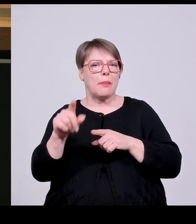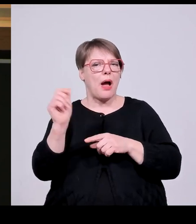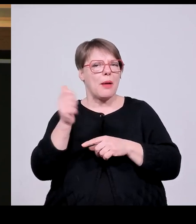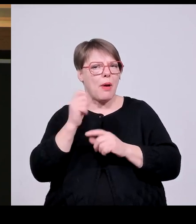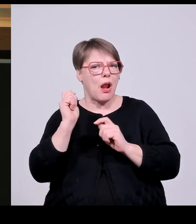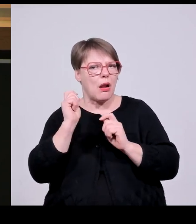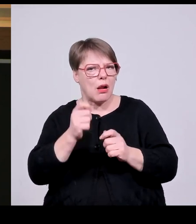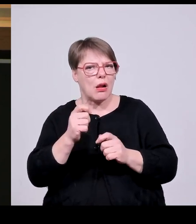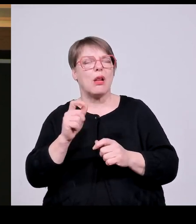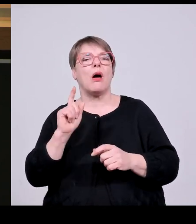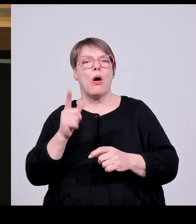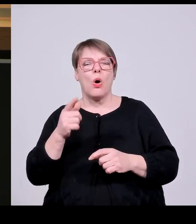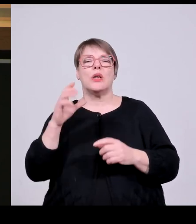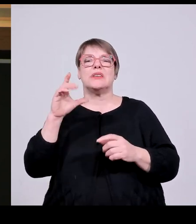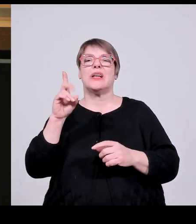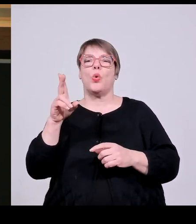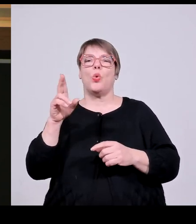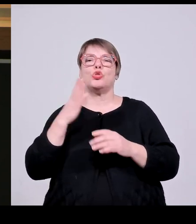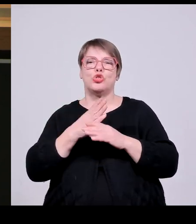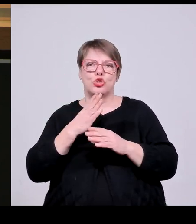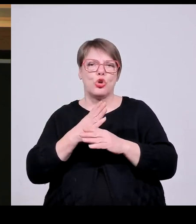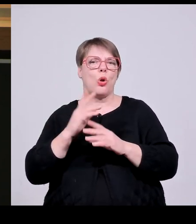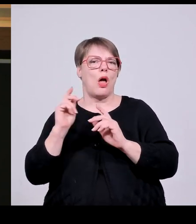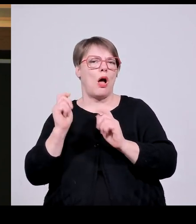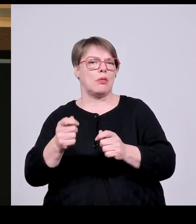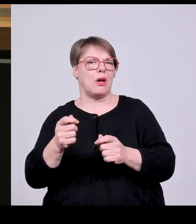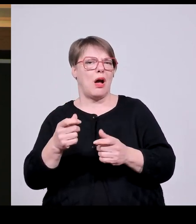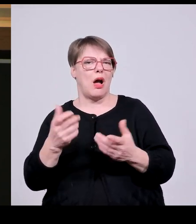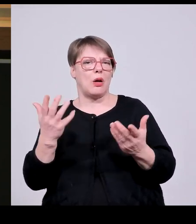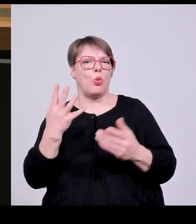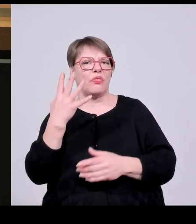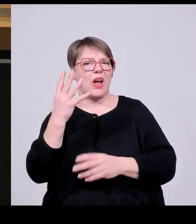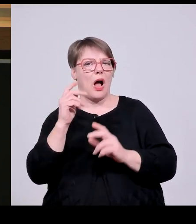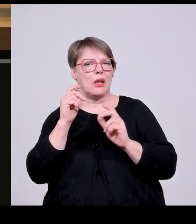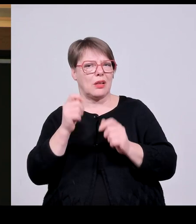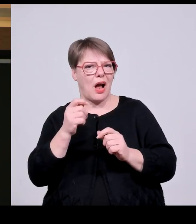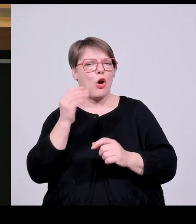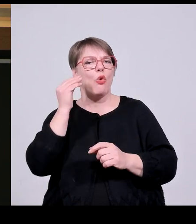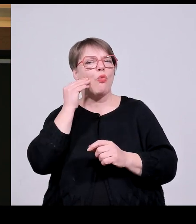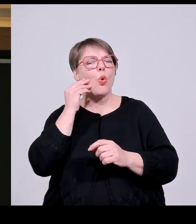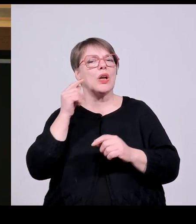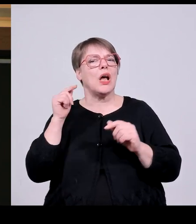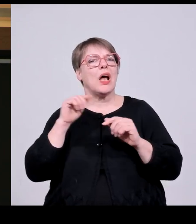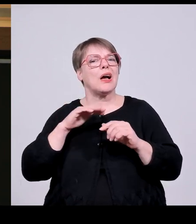eine Verknüpfung, die sie dann irgendwann unentbehrlich machen sollen, Aber sie ist und bleibt überflüssig.